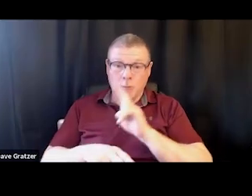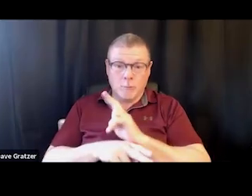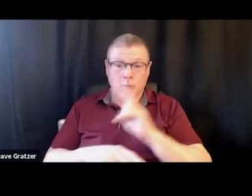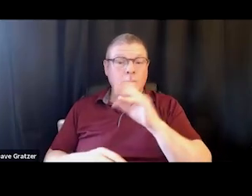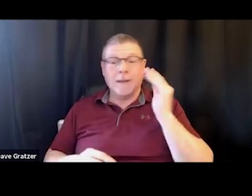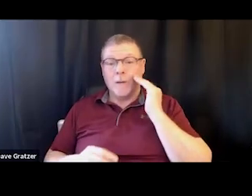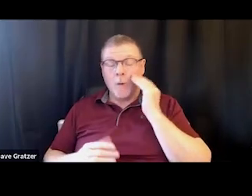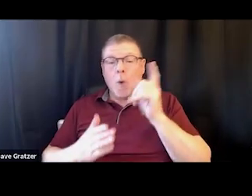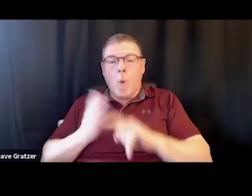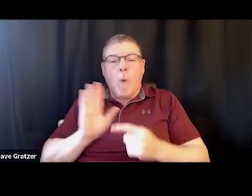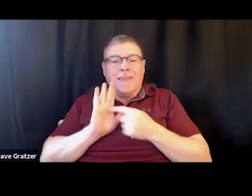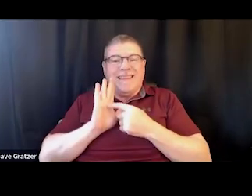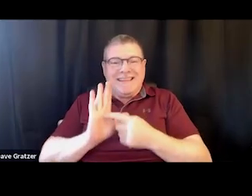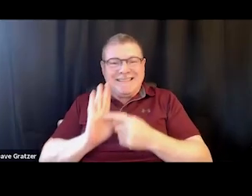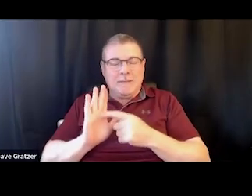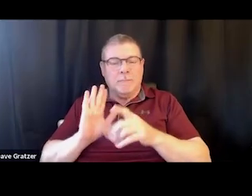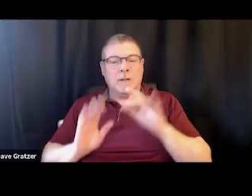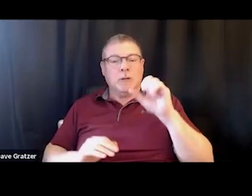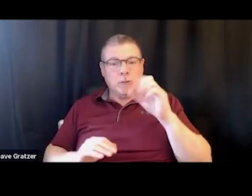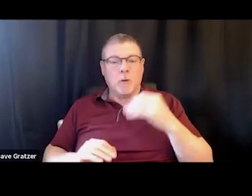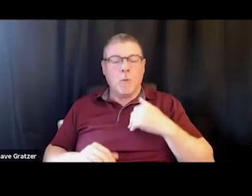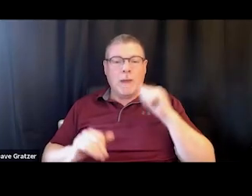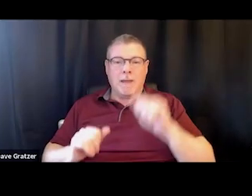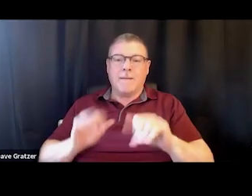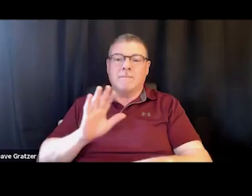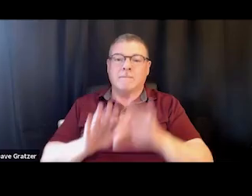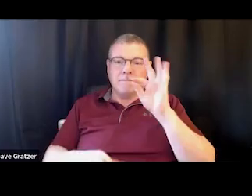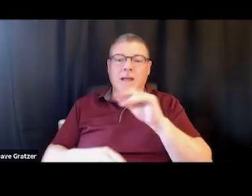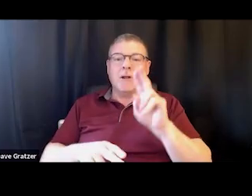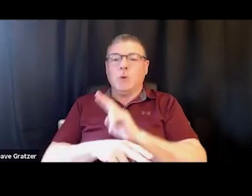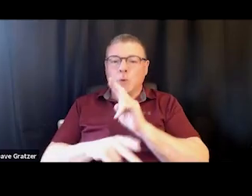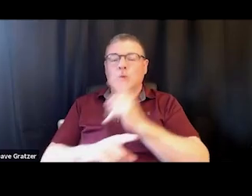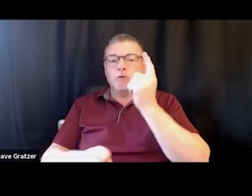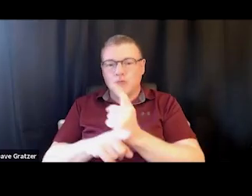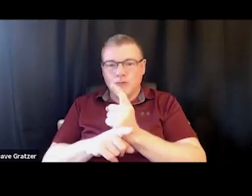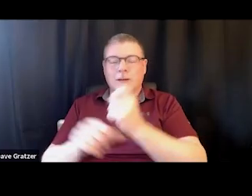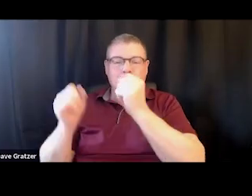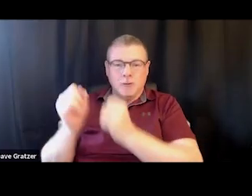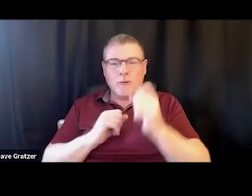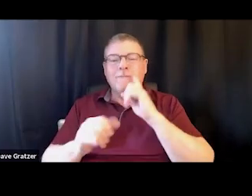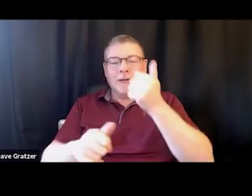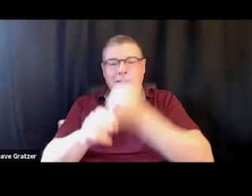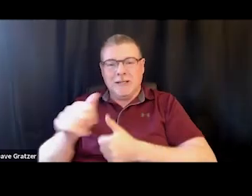cuáles son los síntomas que se presentan para encontrar y usar las estrategias correctas para cada persona individual.